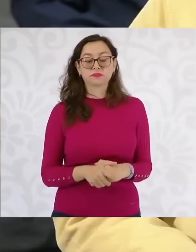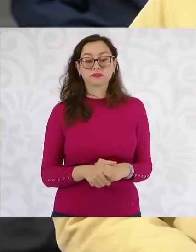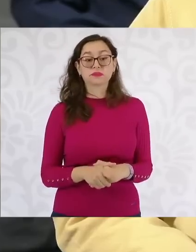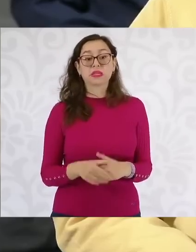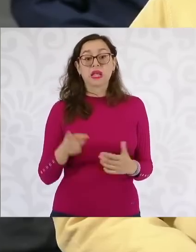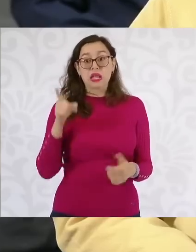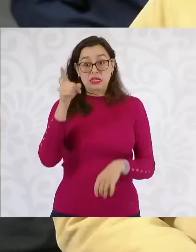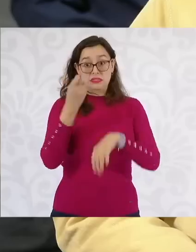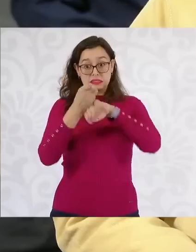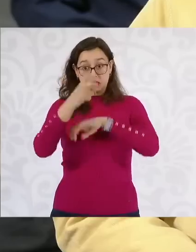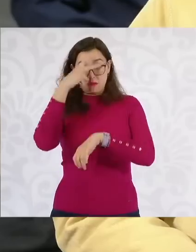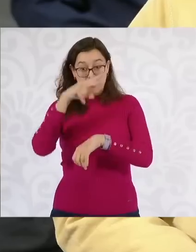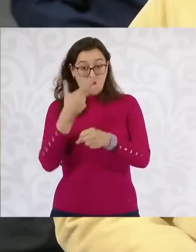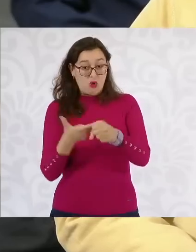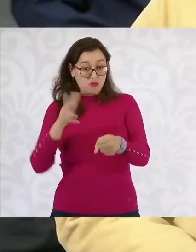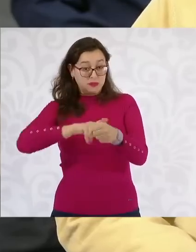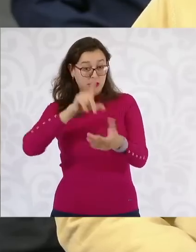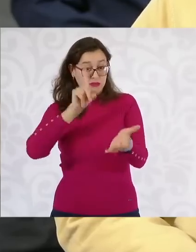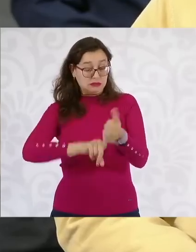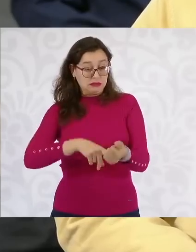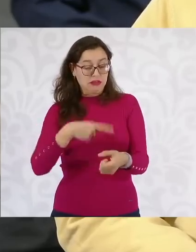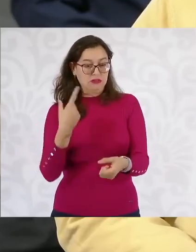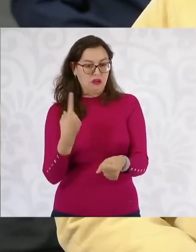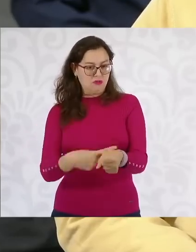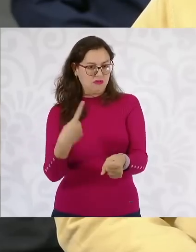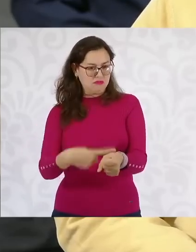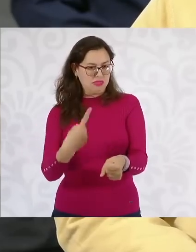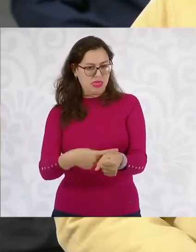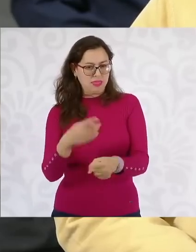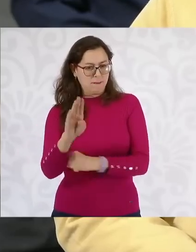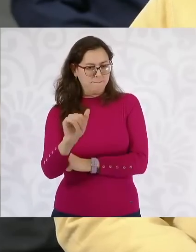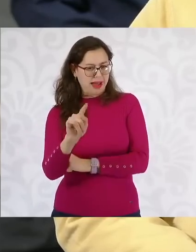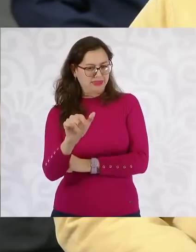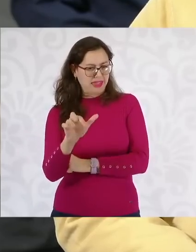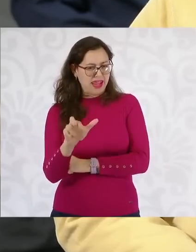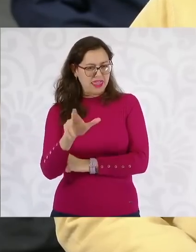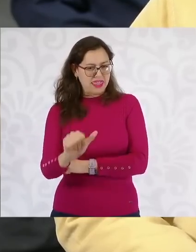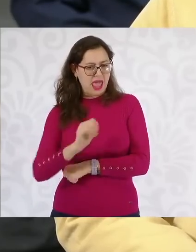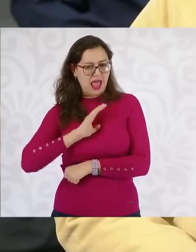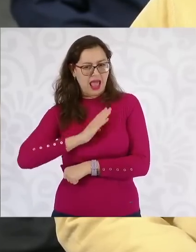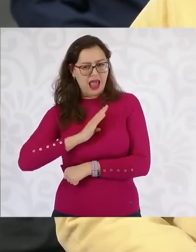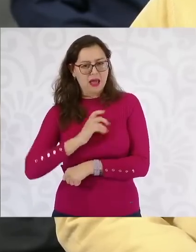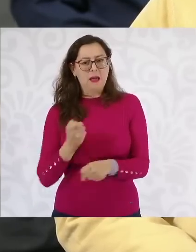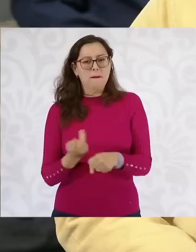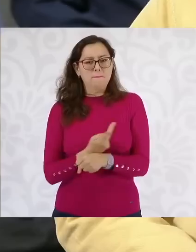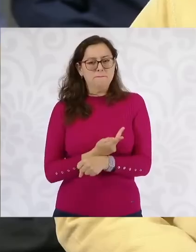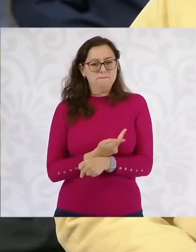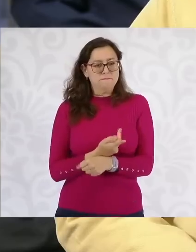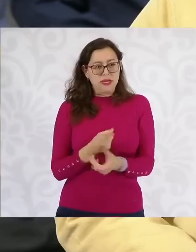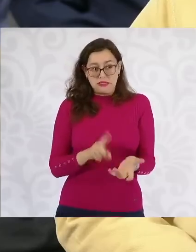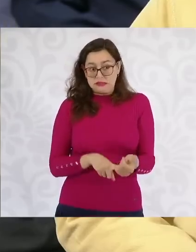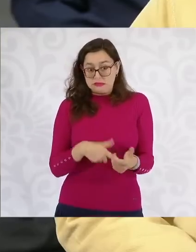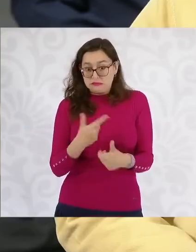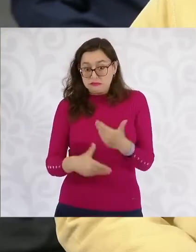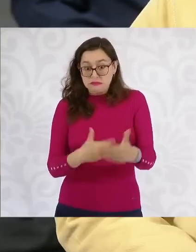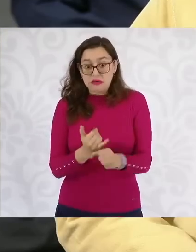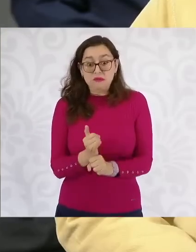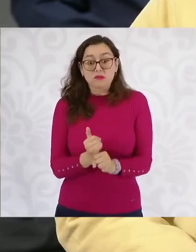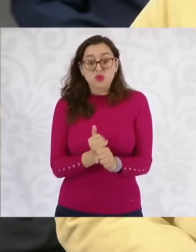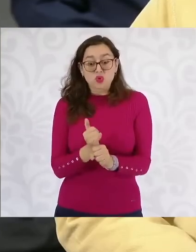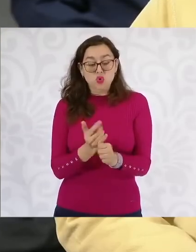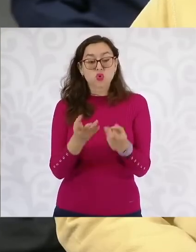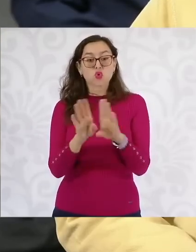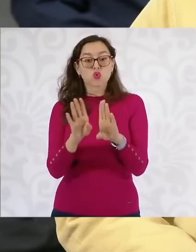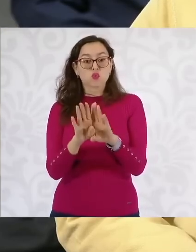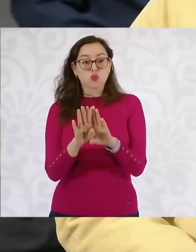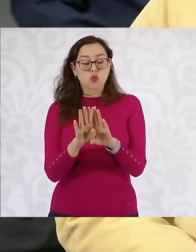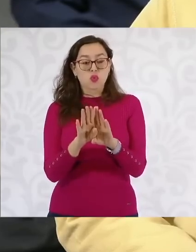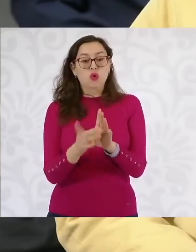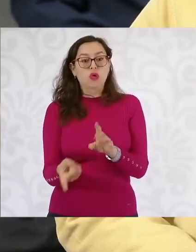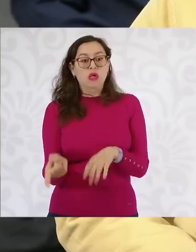Estado de México eh Como ya nos había mencionado eh este se suspendió el contrato de una empresa y